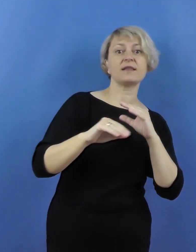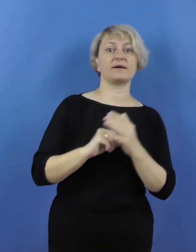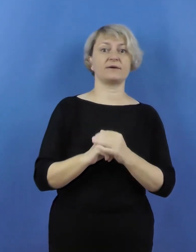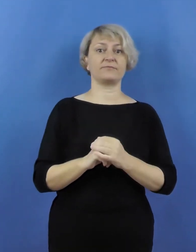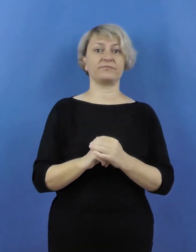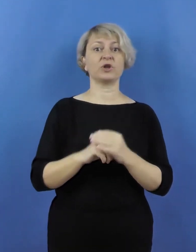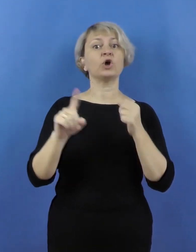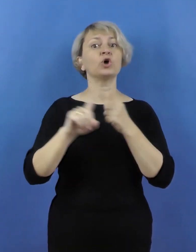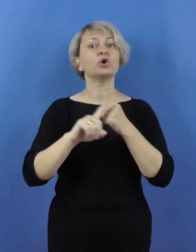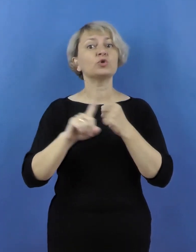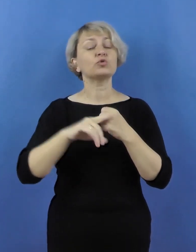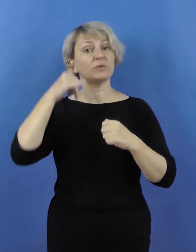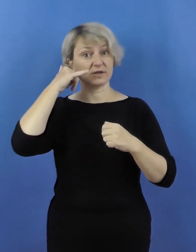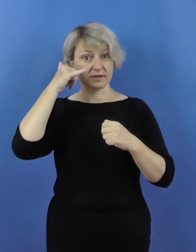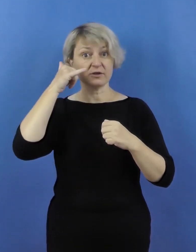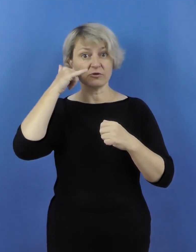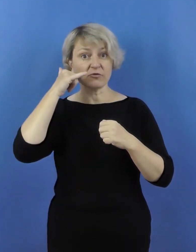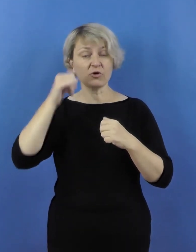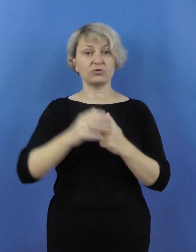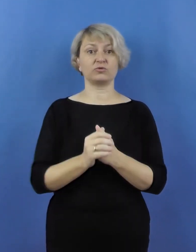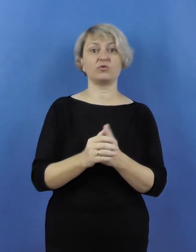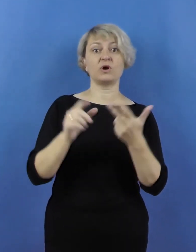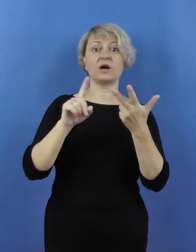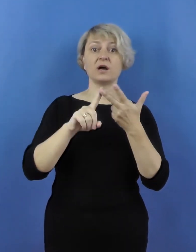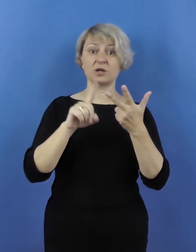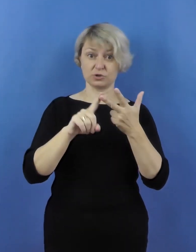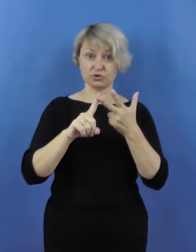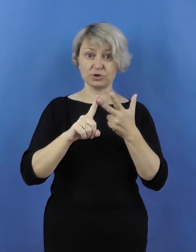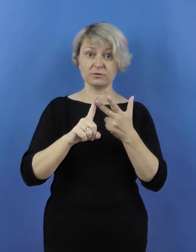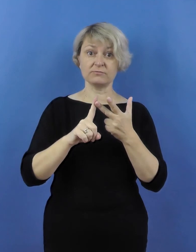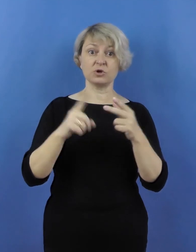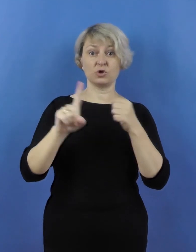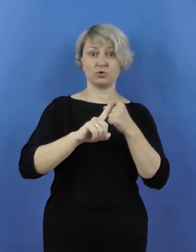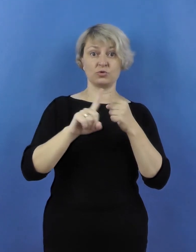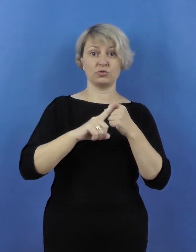numeru telefonu, numeru faksu,